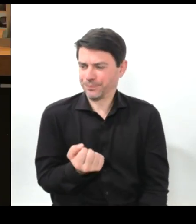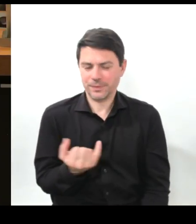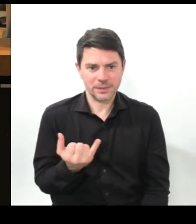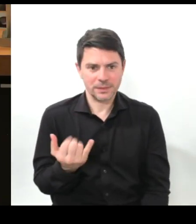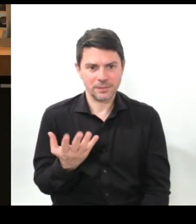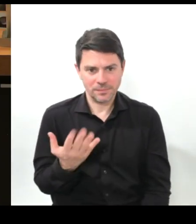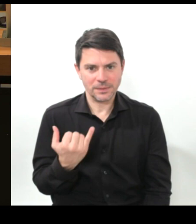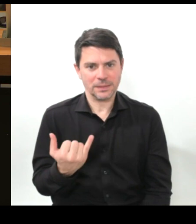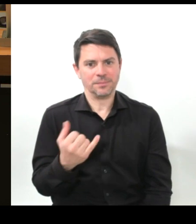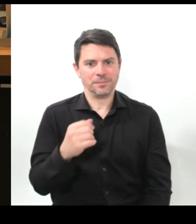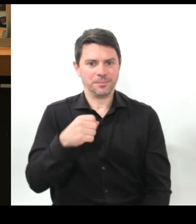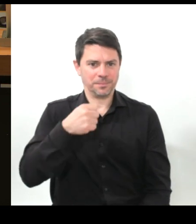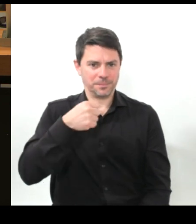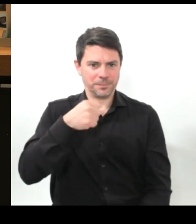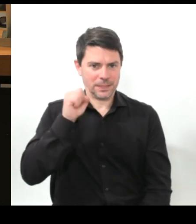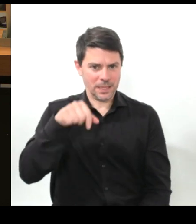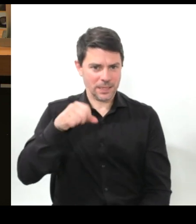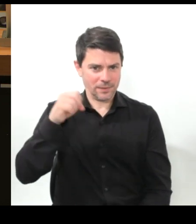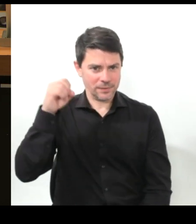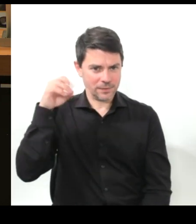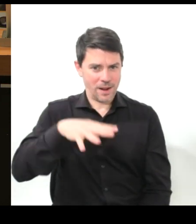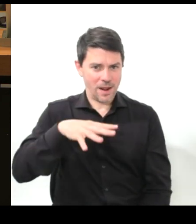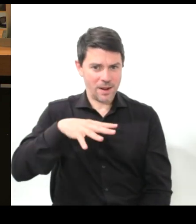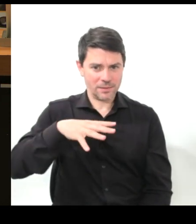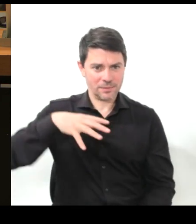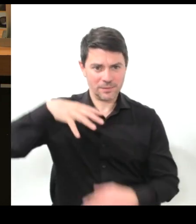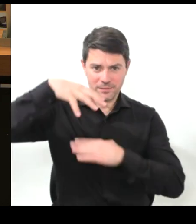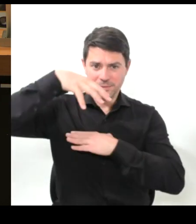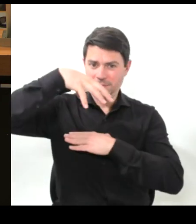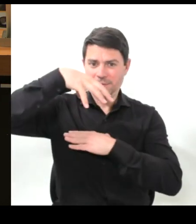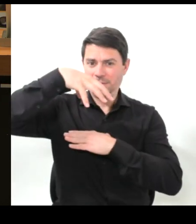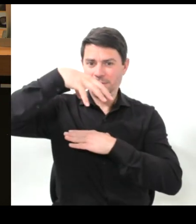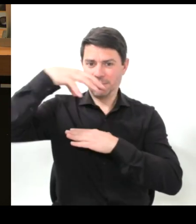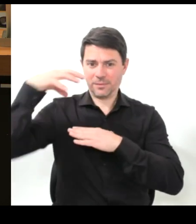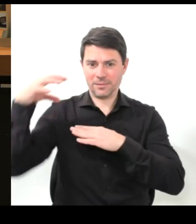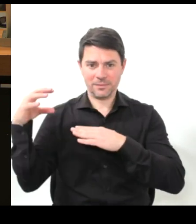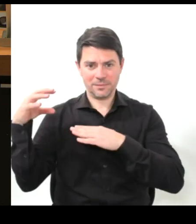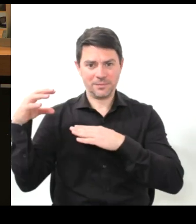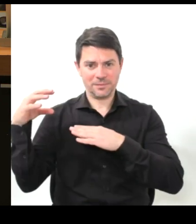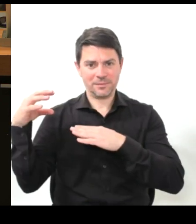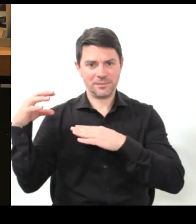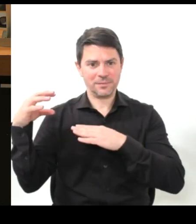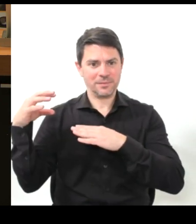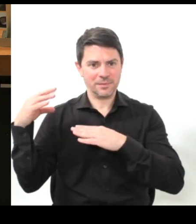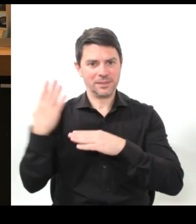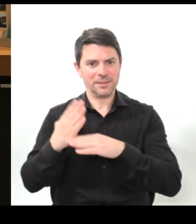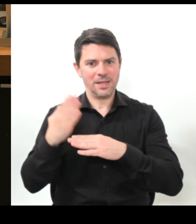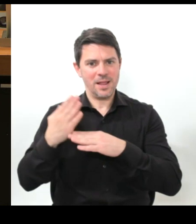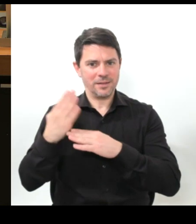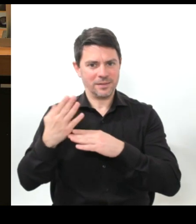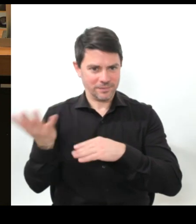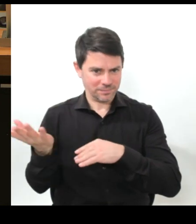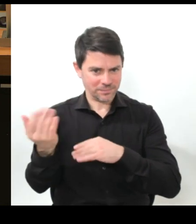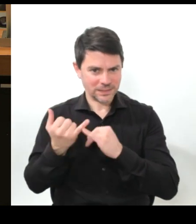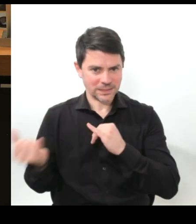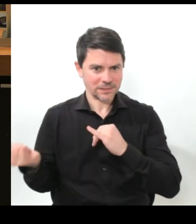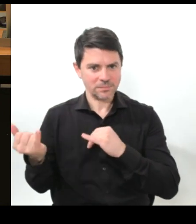aller Regel auch sehr denkmalgerecht Lösung für unsere Gebäude, insbesondere unseren hochwertigen Altbautenbestand. Das sollten wir vorantreiben,